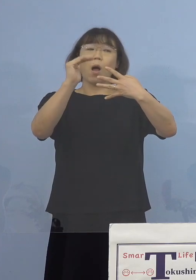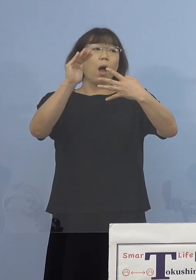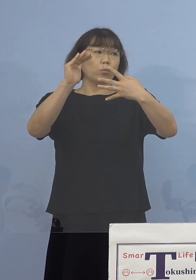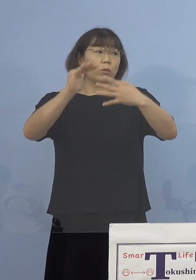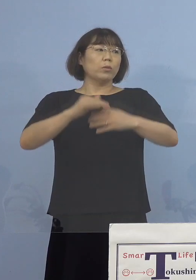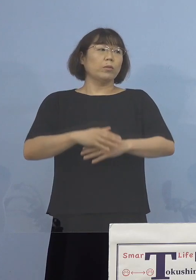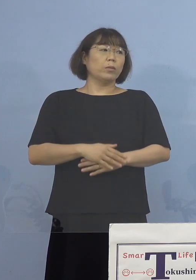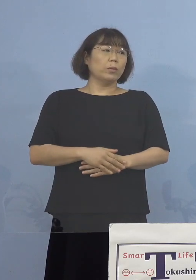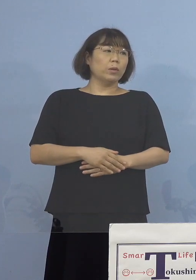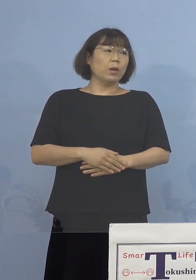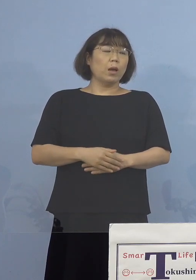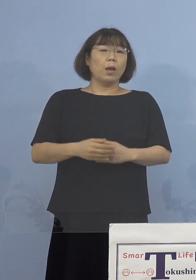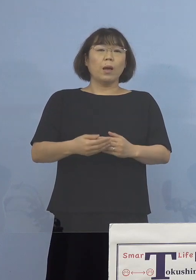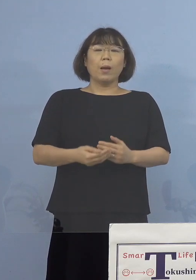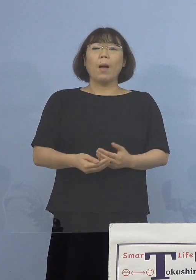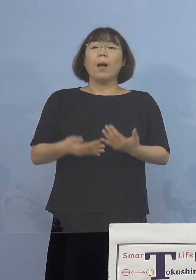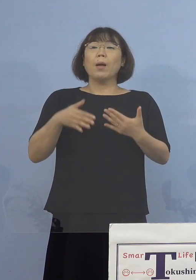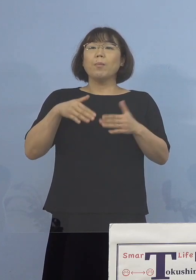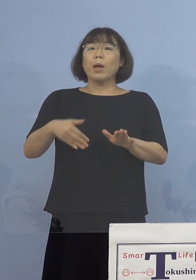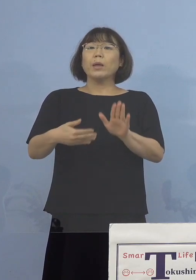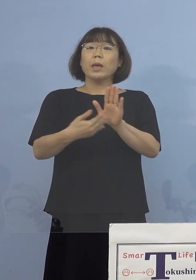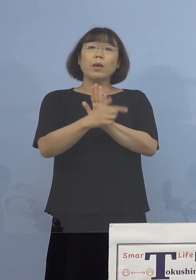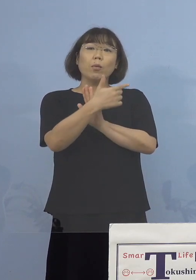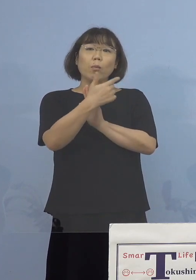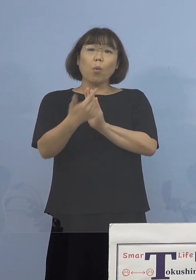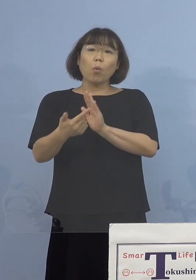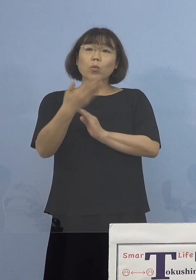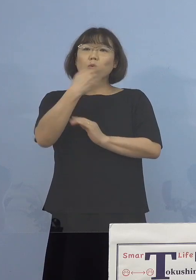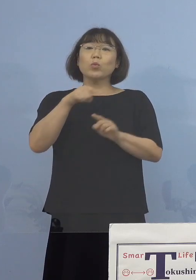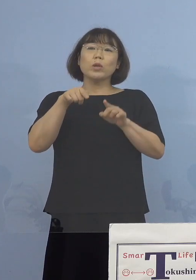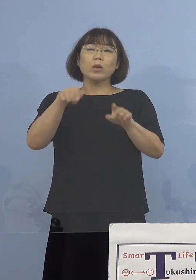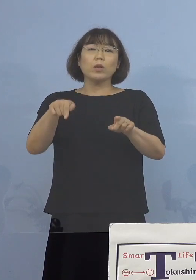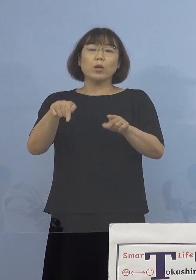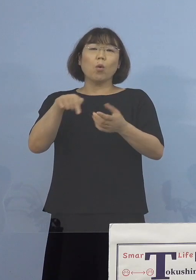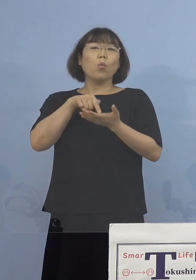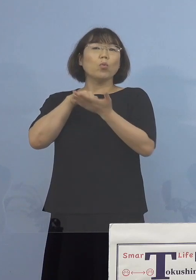「まん延防止等重点措置」の要請について 事務レベルでは